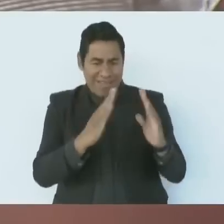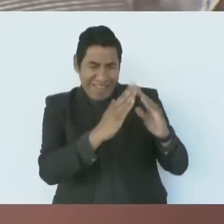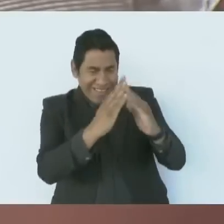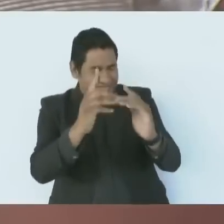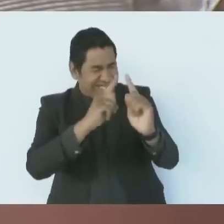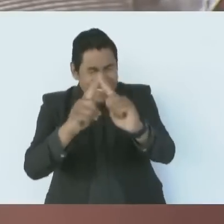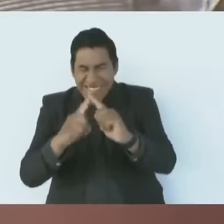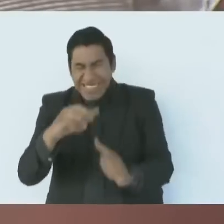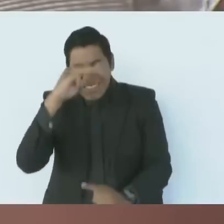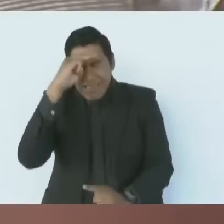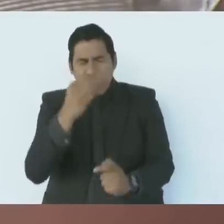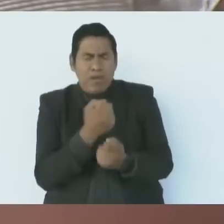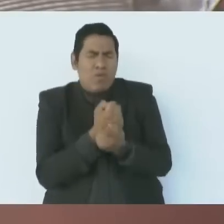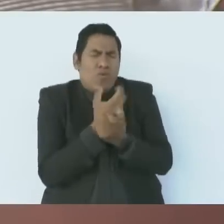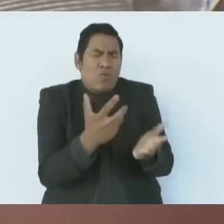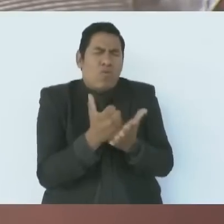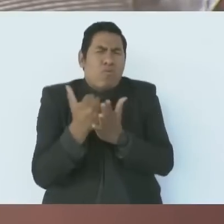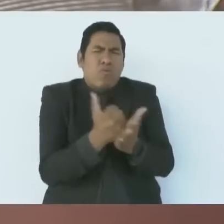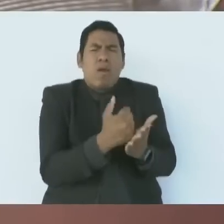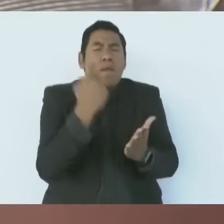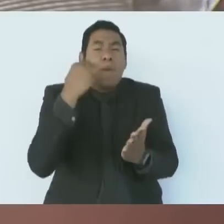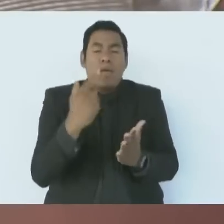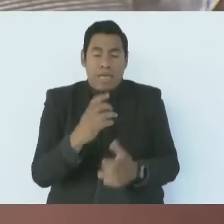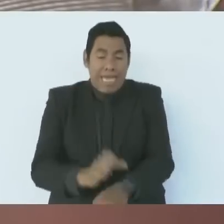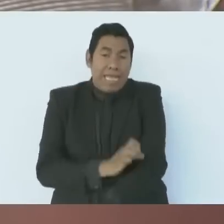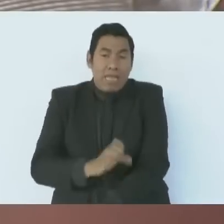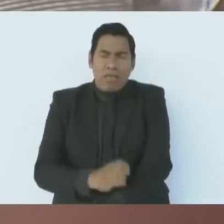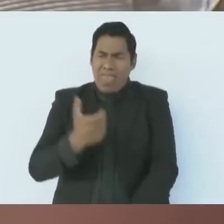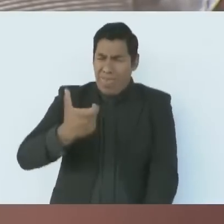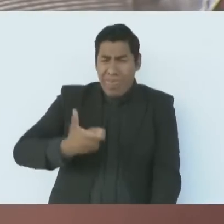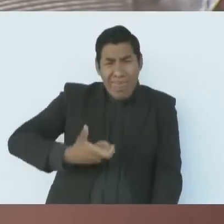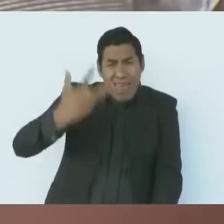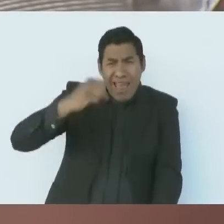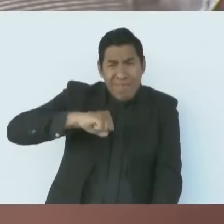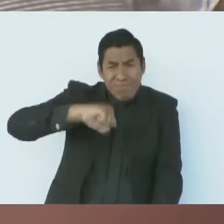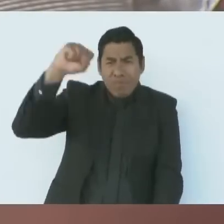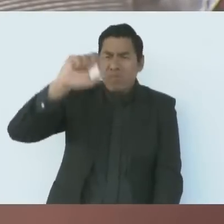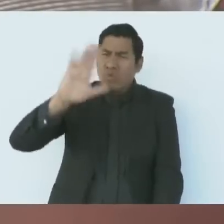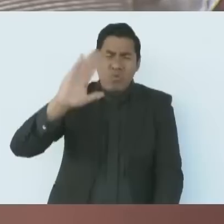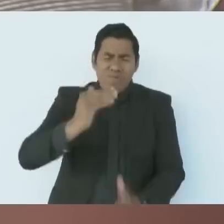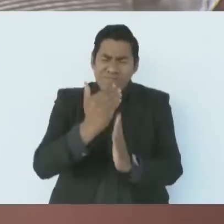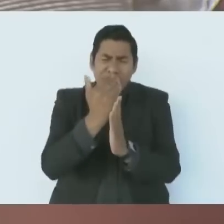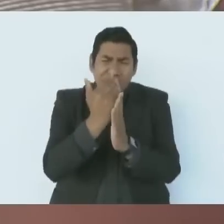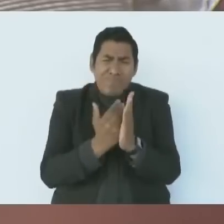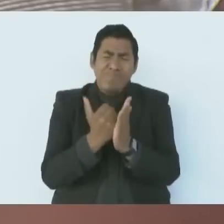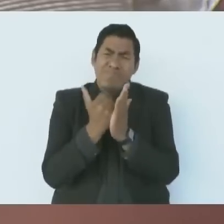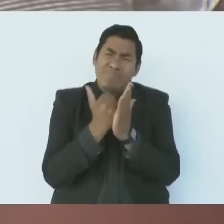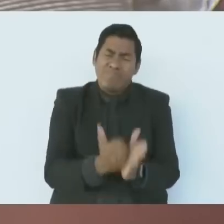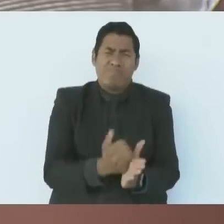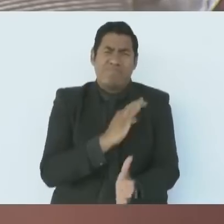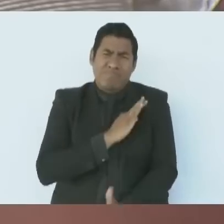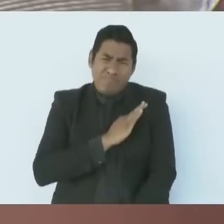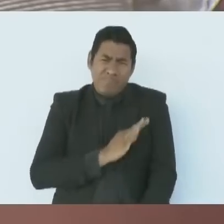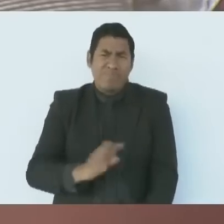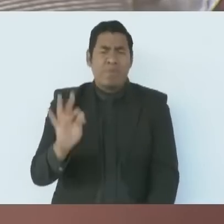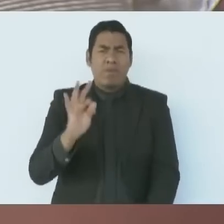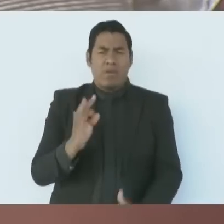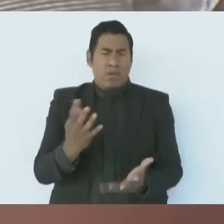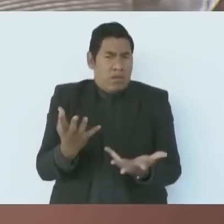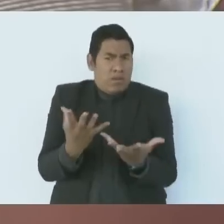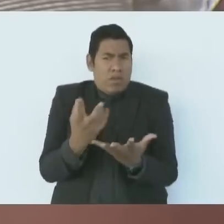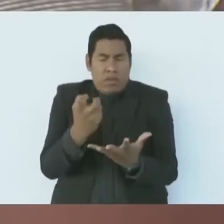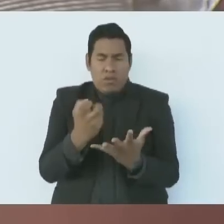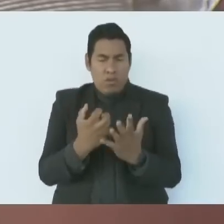el consumo de energía se acorde a las necesidades Cómo cómo vamos a hacer este este programa con un